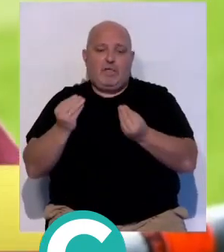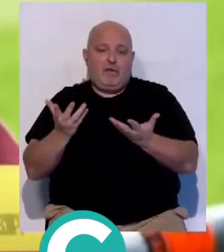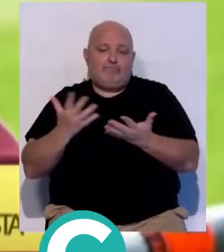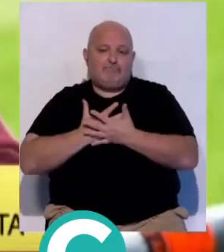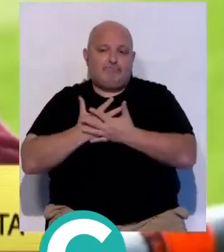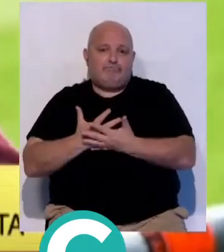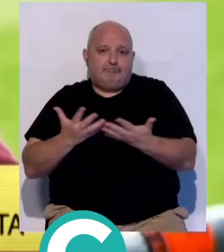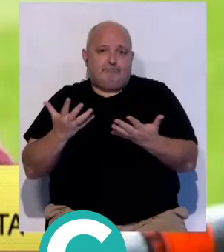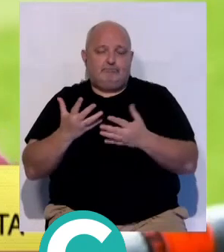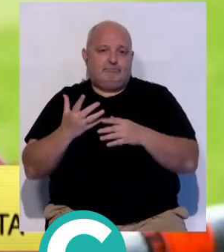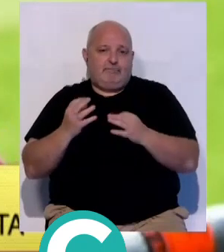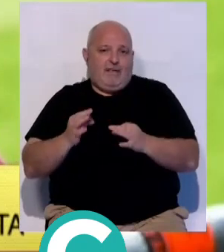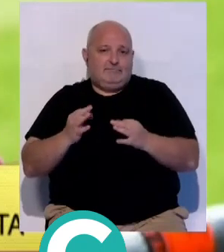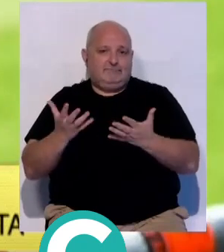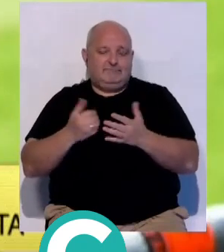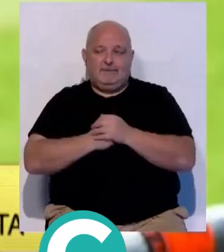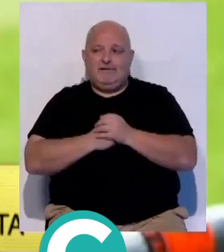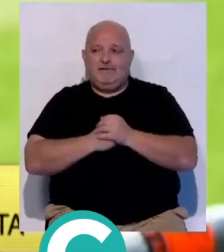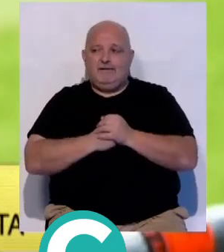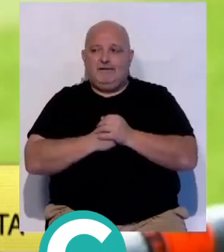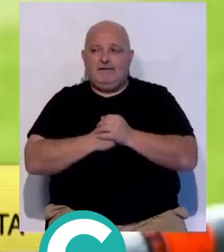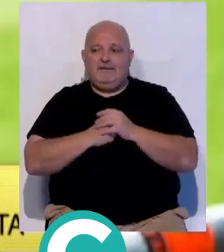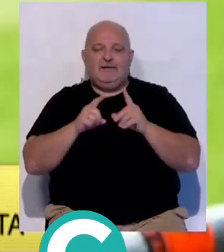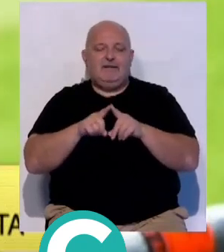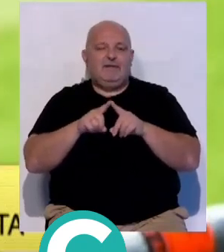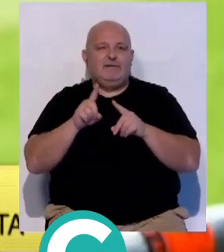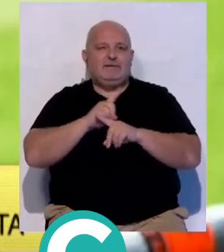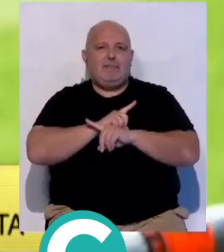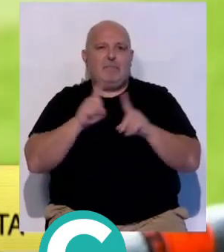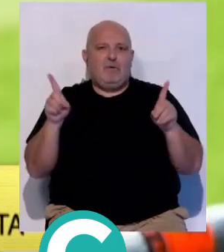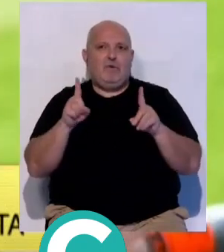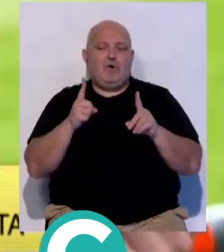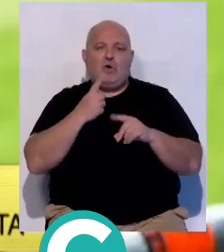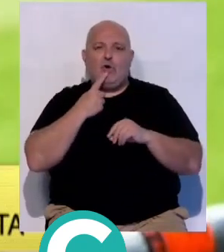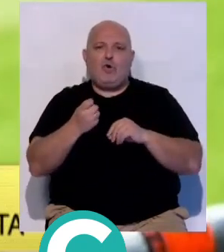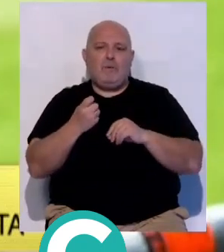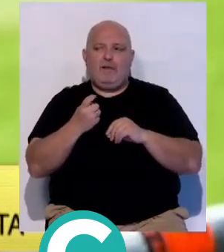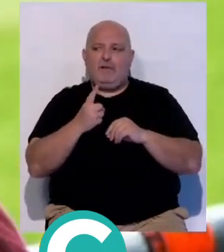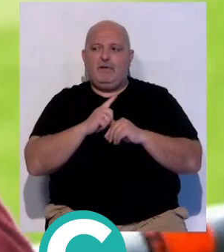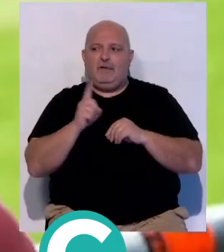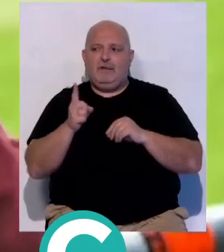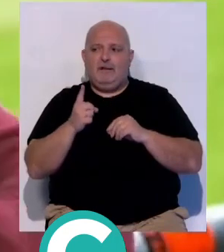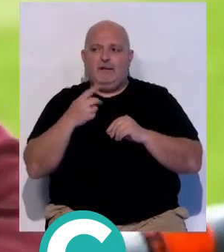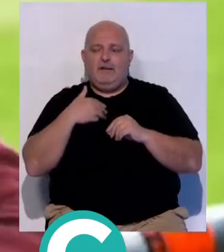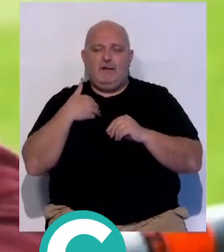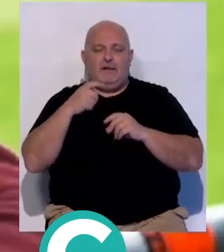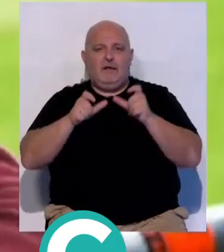también que no fue tampoco tan complicado como como mi compadre que no vea todos los problemas